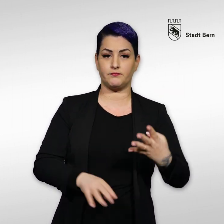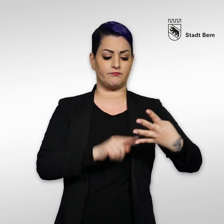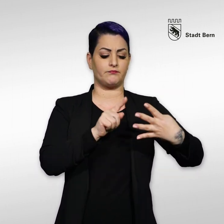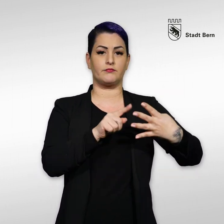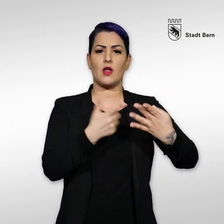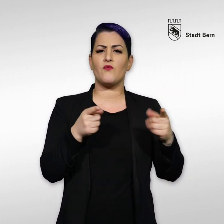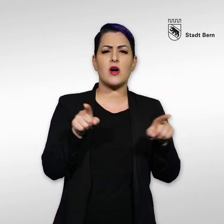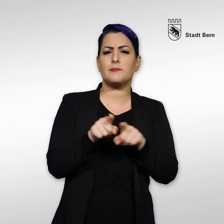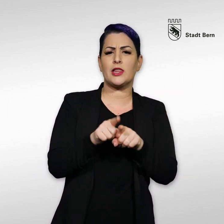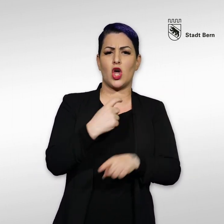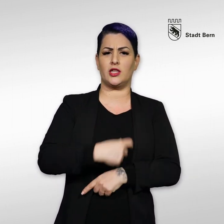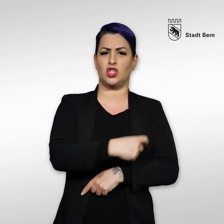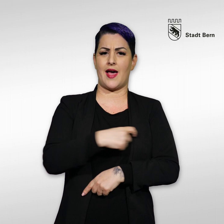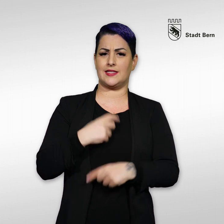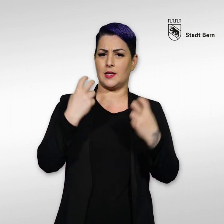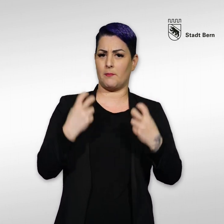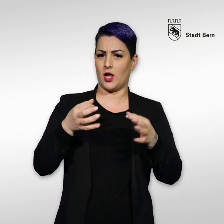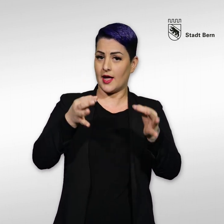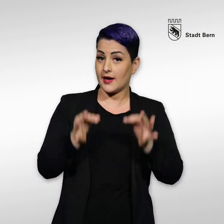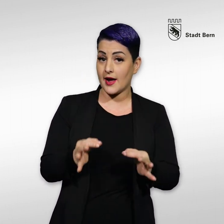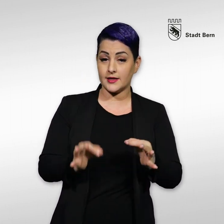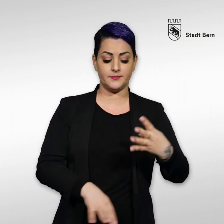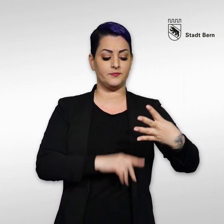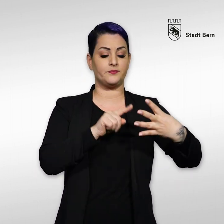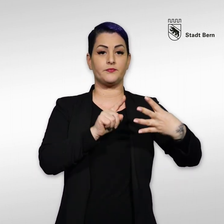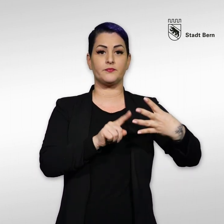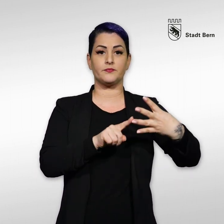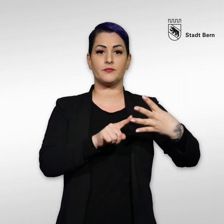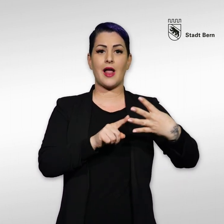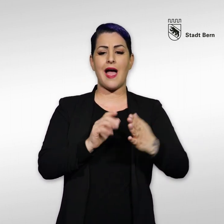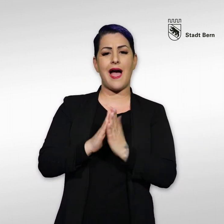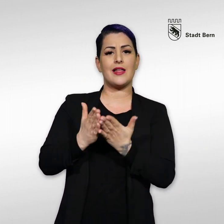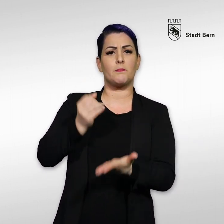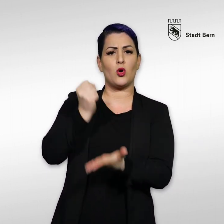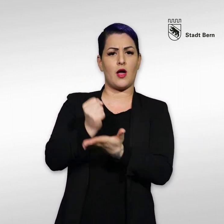Wer hat das Schweizer Bürgerrecht? Was bedeutet das Schweizer Bürgerrecht?